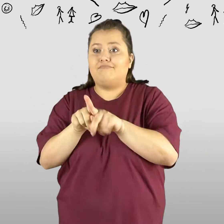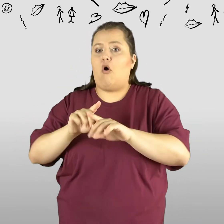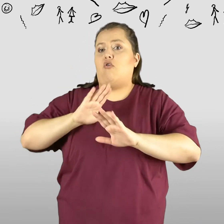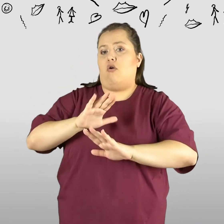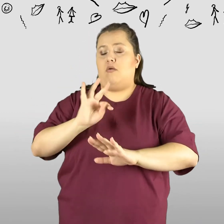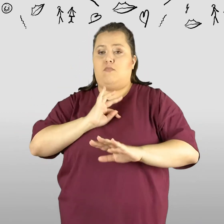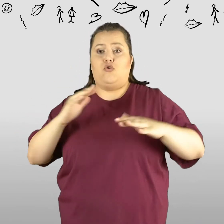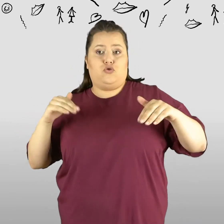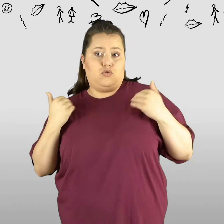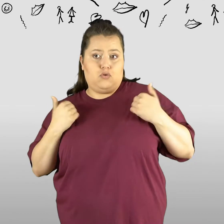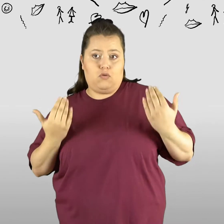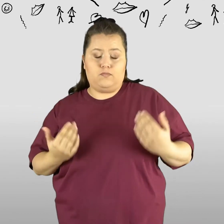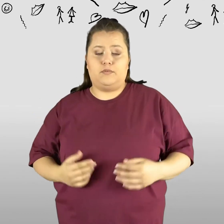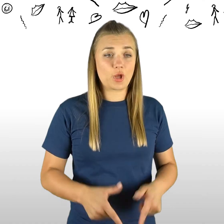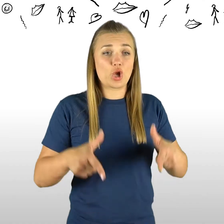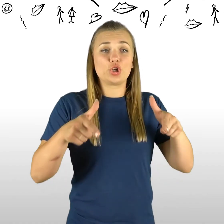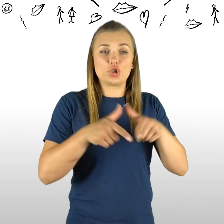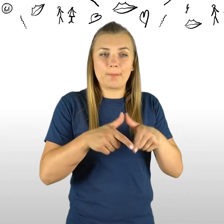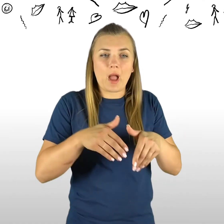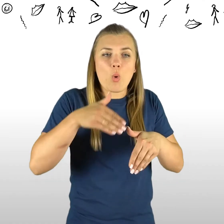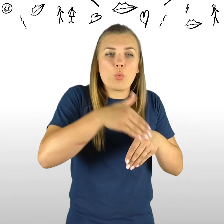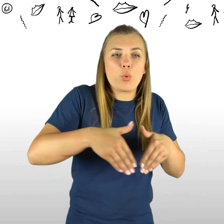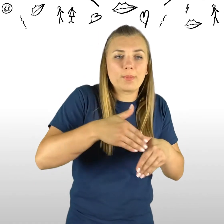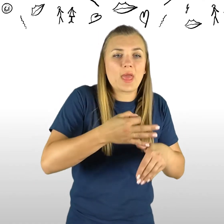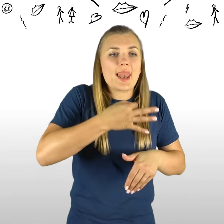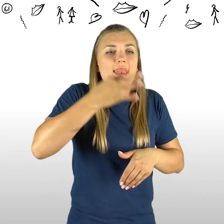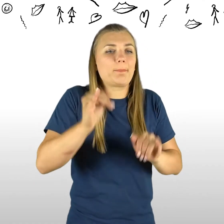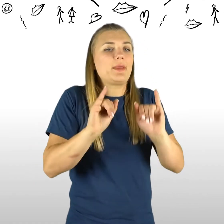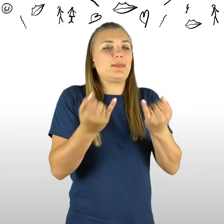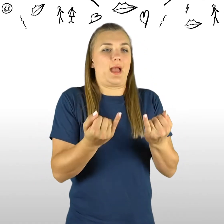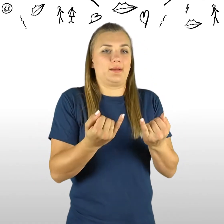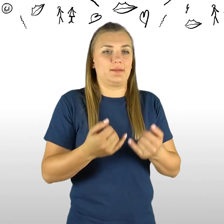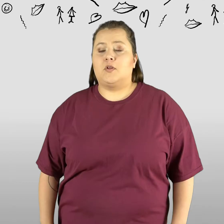ale także chronić nasze zdrowie. Jak najlepiej myć cipkę?